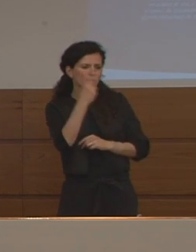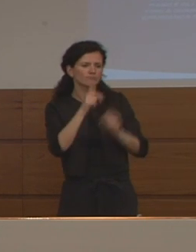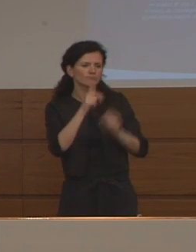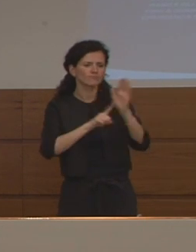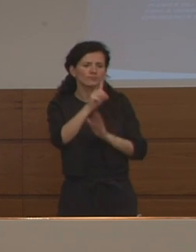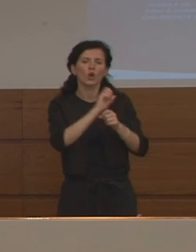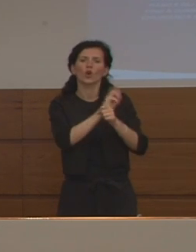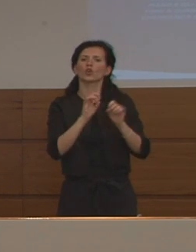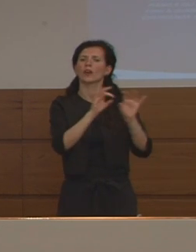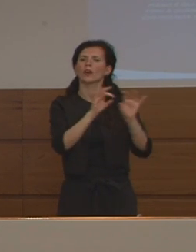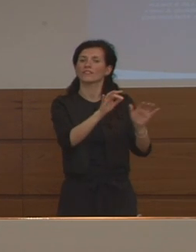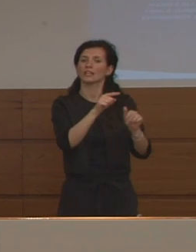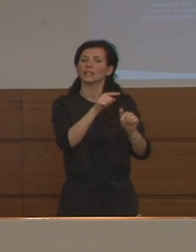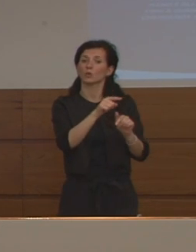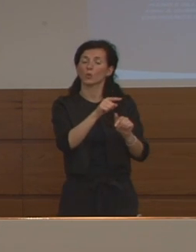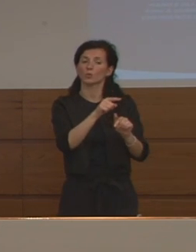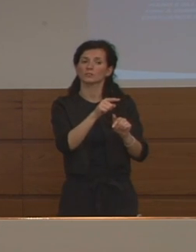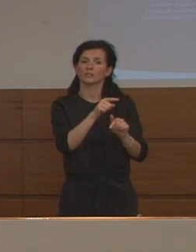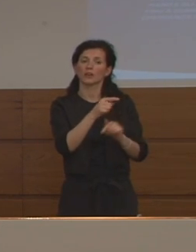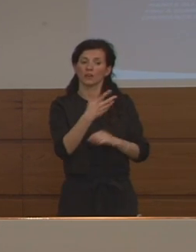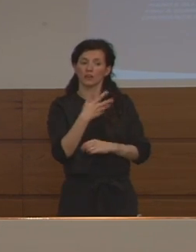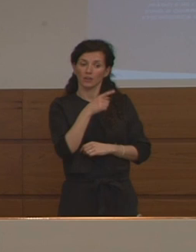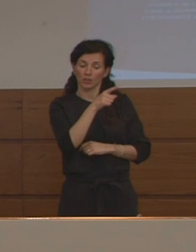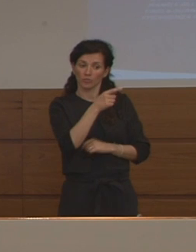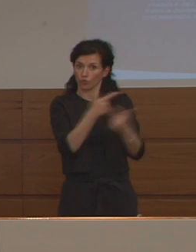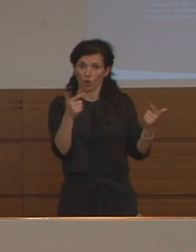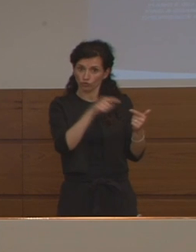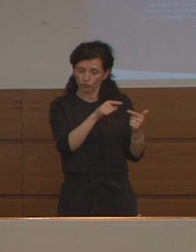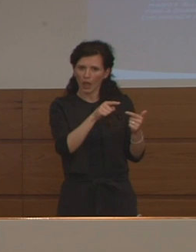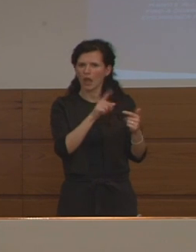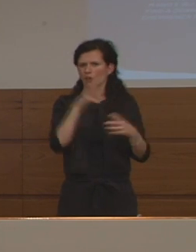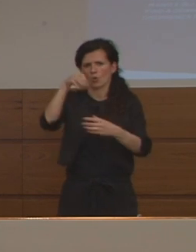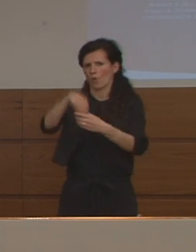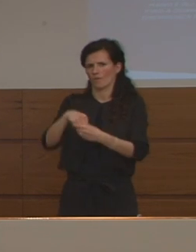che non siano contemplate in questo conteggio. Perché sarebbe difficile